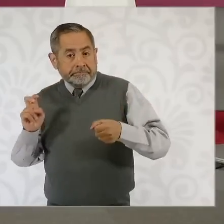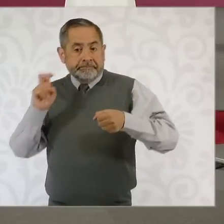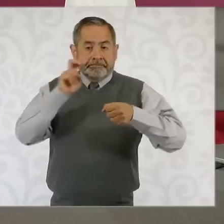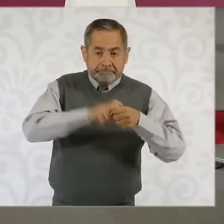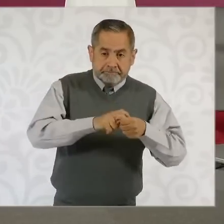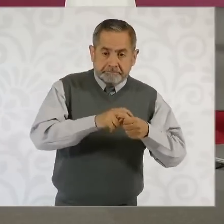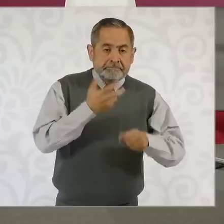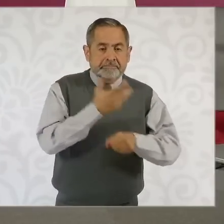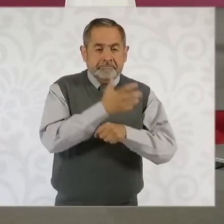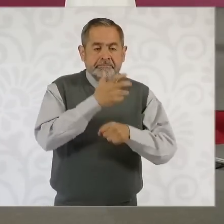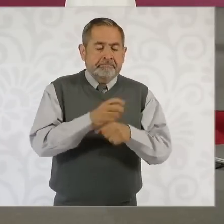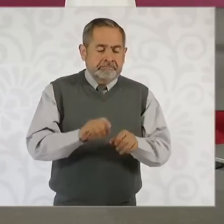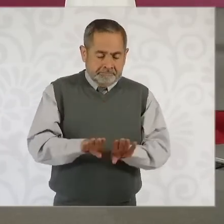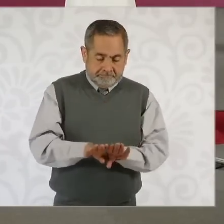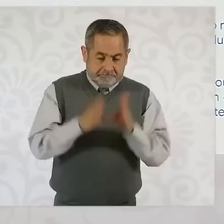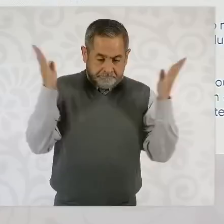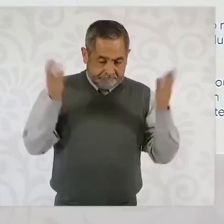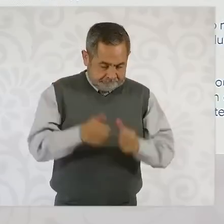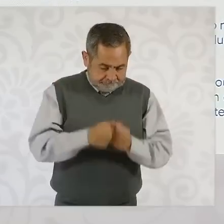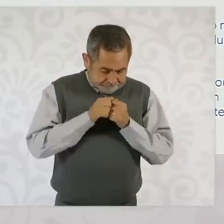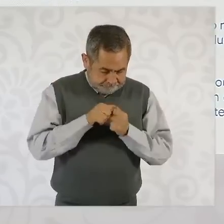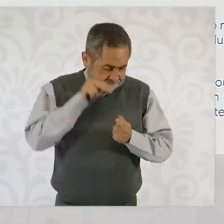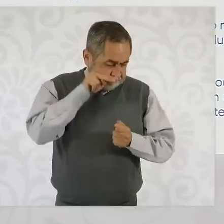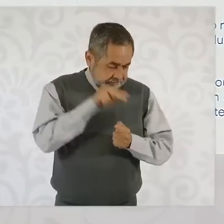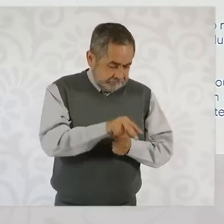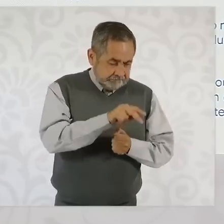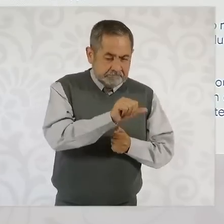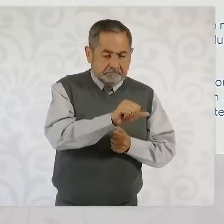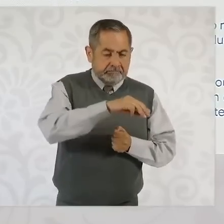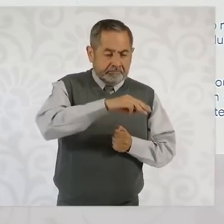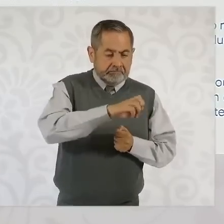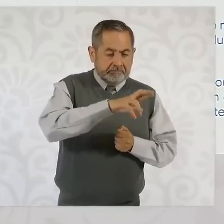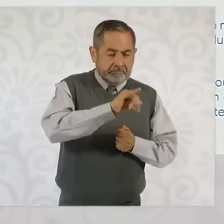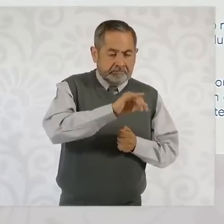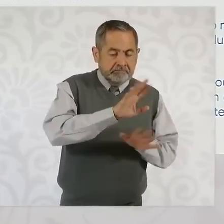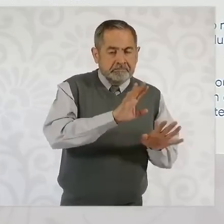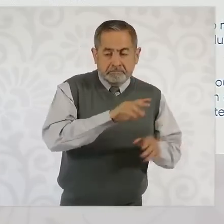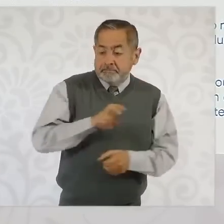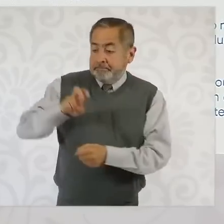Golfo de América si uno lo ve desde allá y si lo ve desde México dice Golfo de México y si